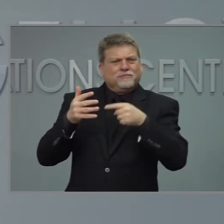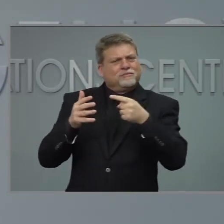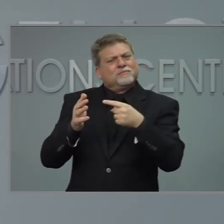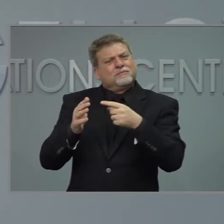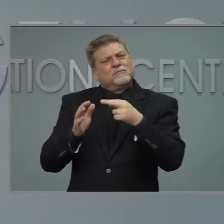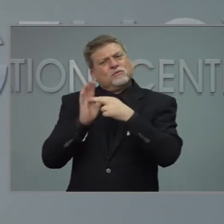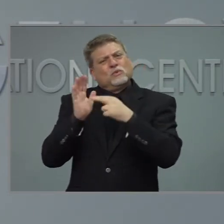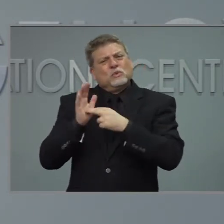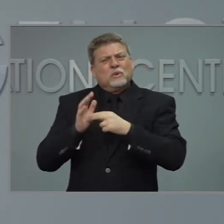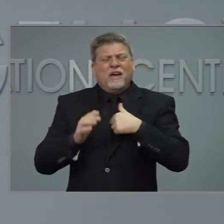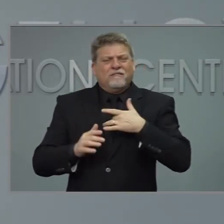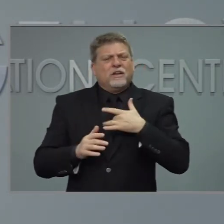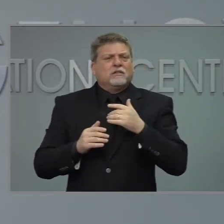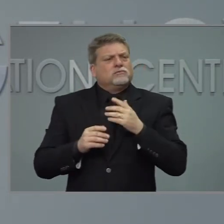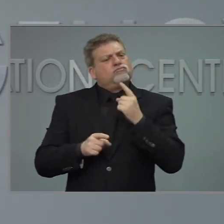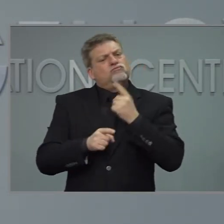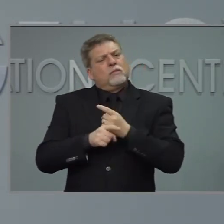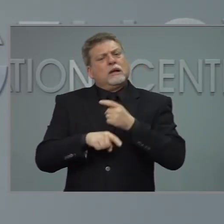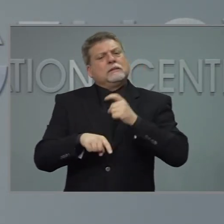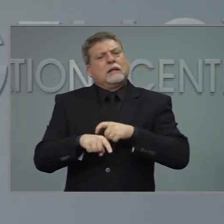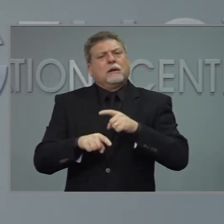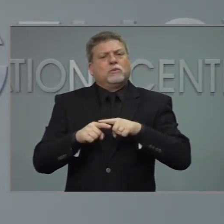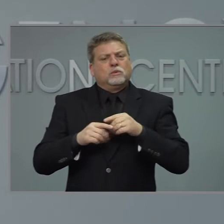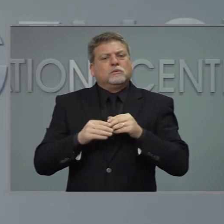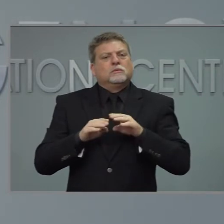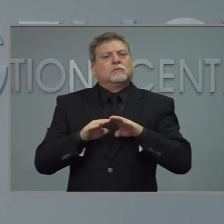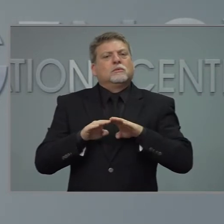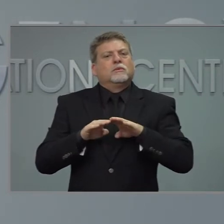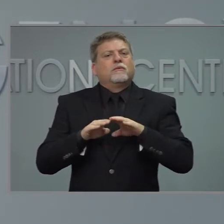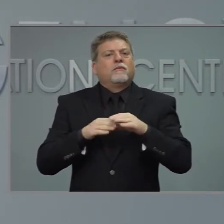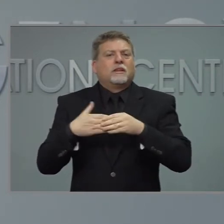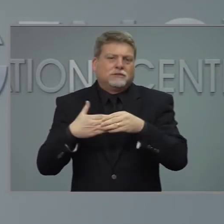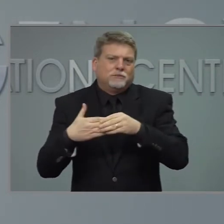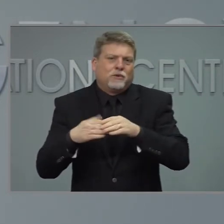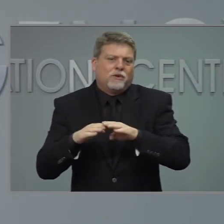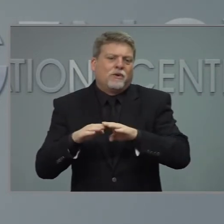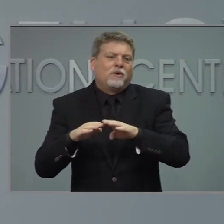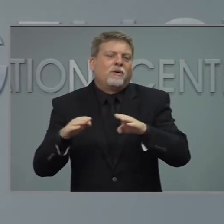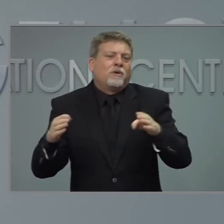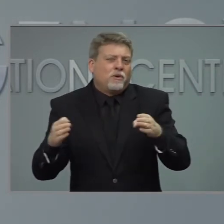protocolos. No sentí nos indican que es el momento adecuado del de dar este paso y